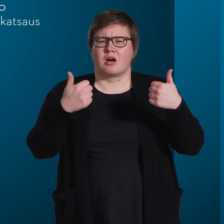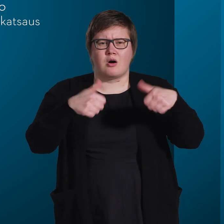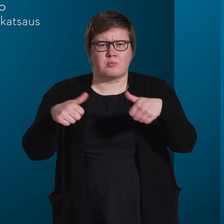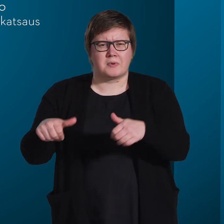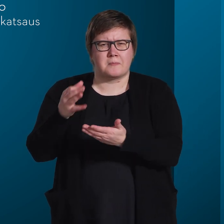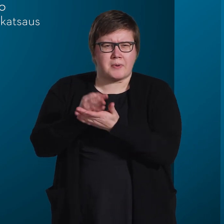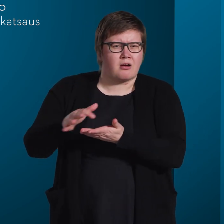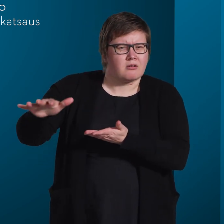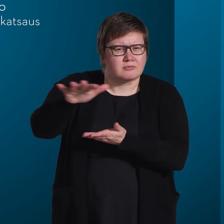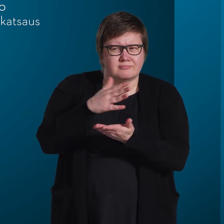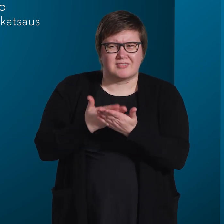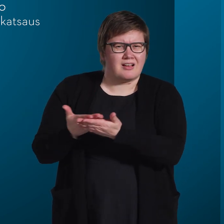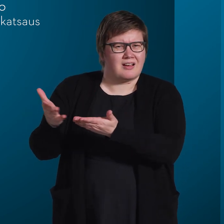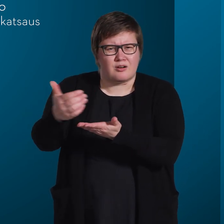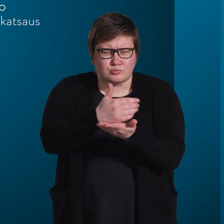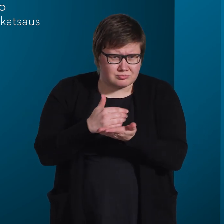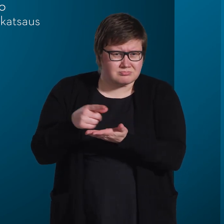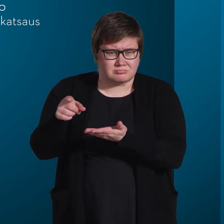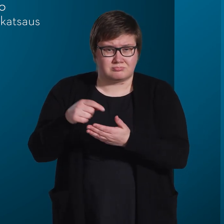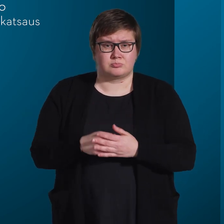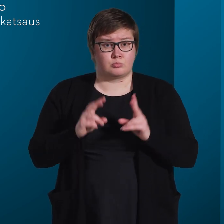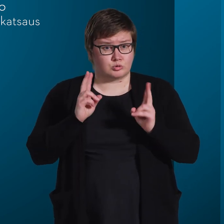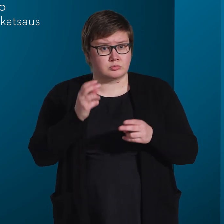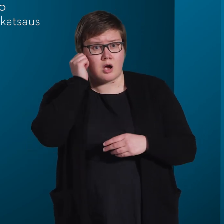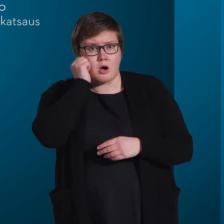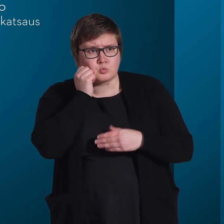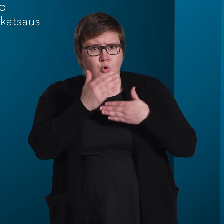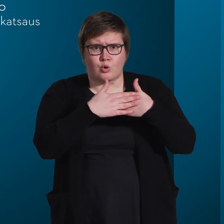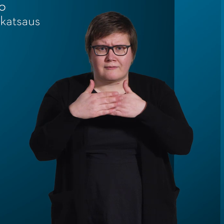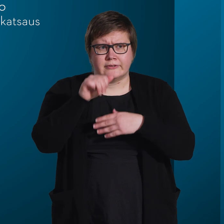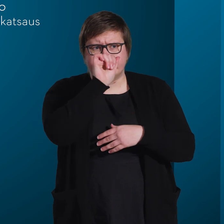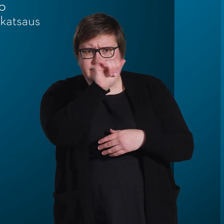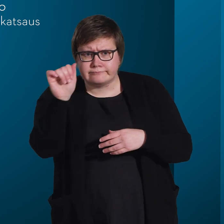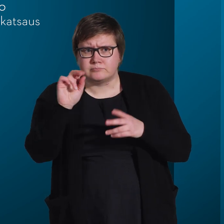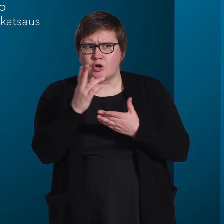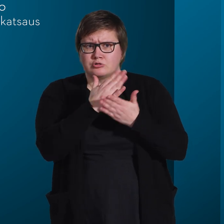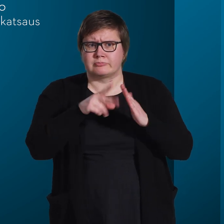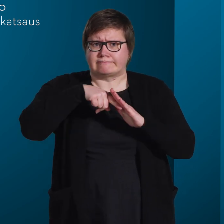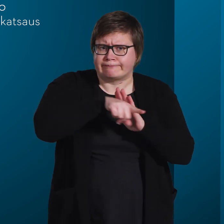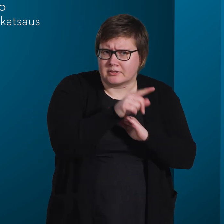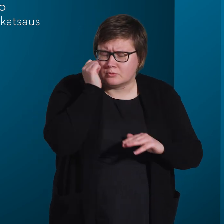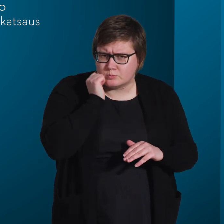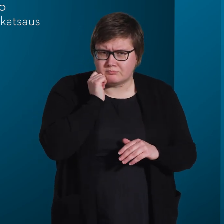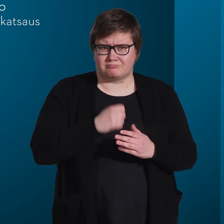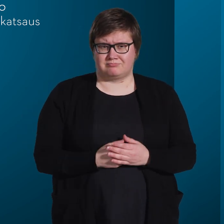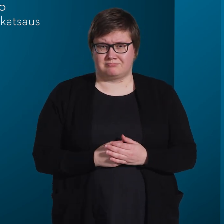ja markettien parkkipaikoilla tapahtuvasta rahankeräyksestä. Lisäksi myös asuntojen oville on tultu ja jopa tunkeuduttu sisään.